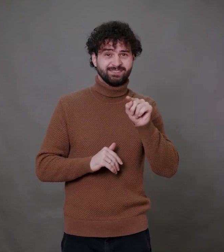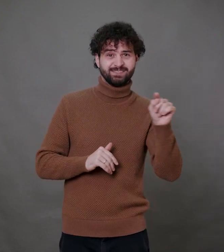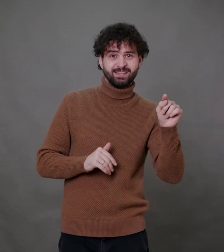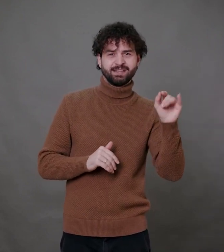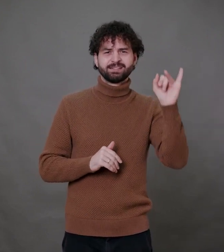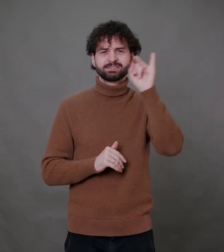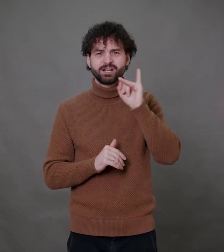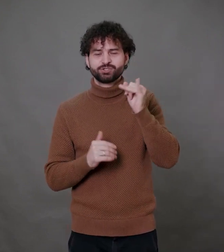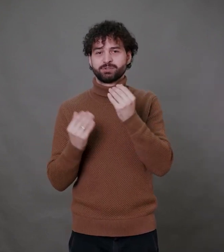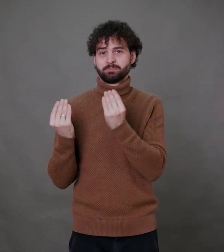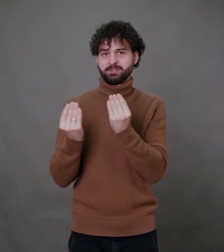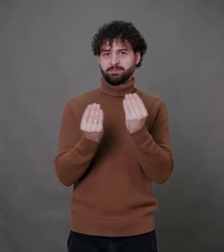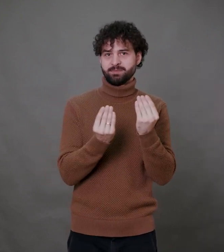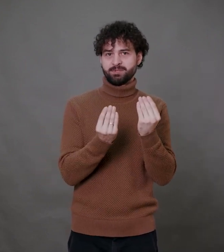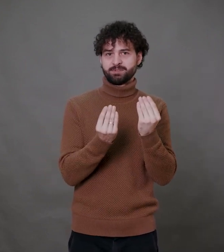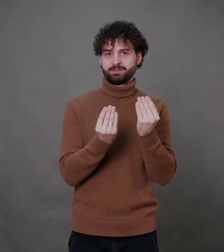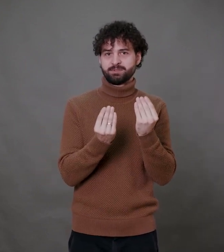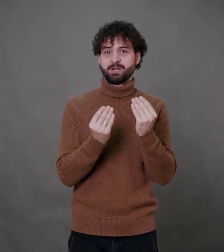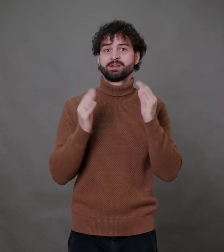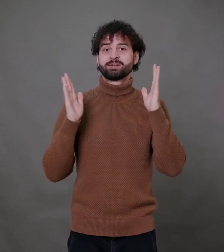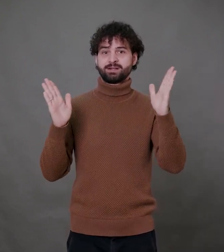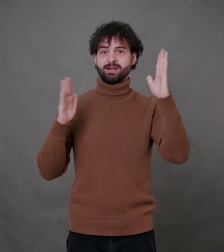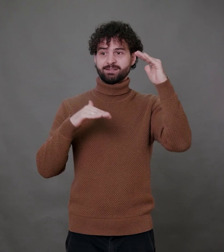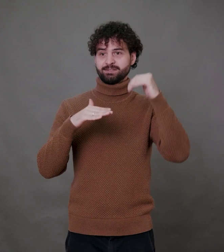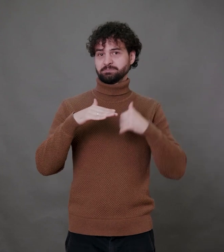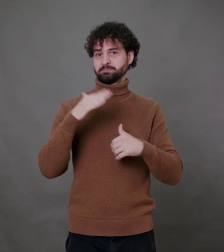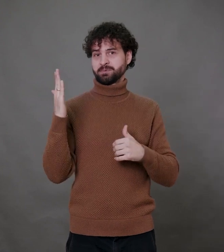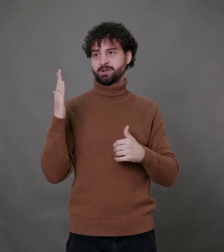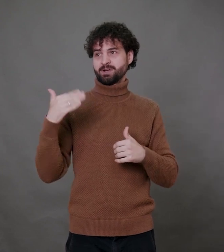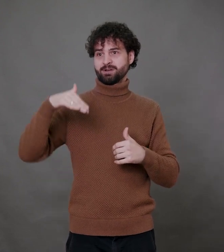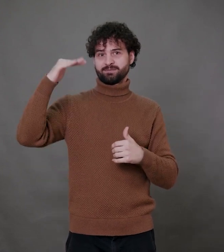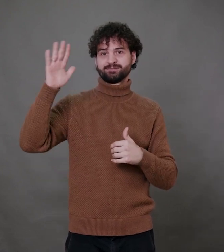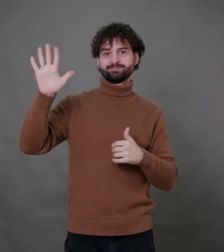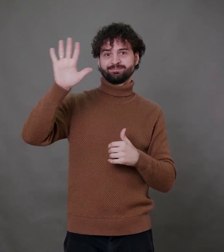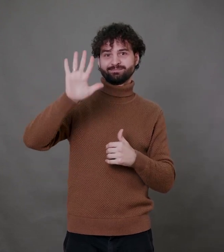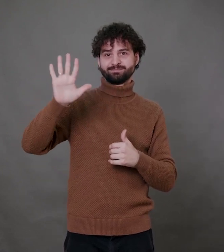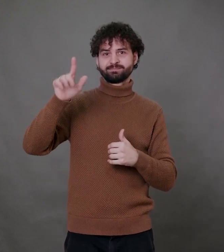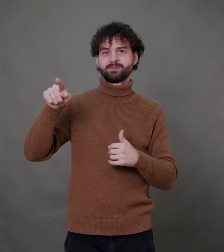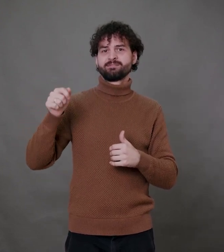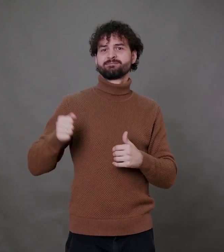эти исторические предметы. В правой части картины показано